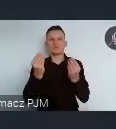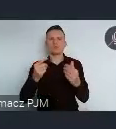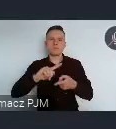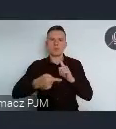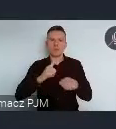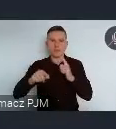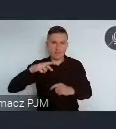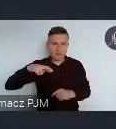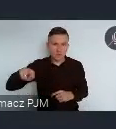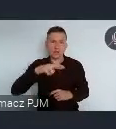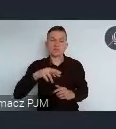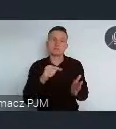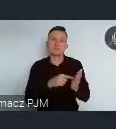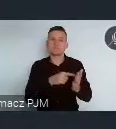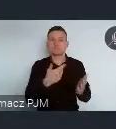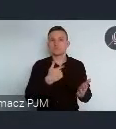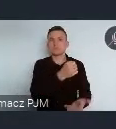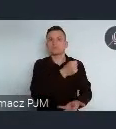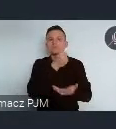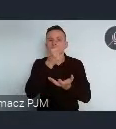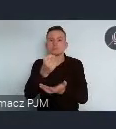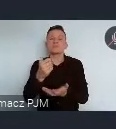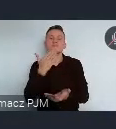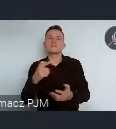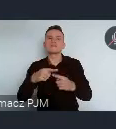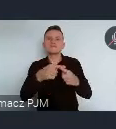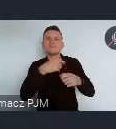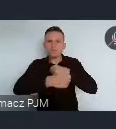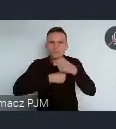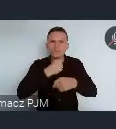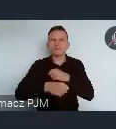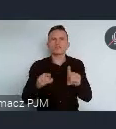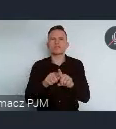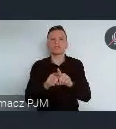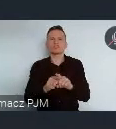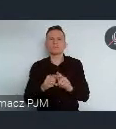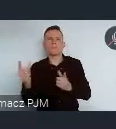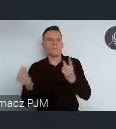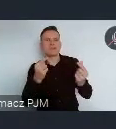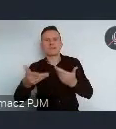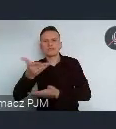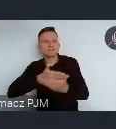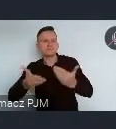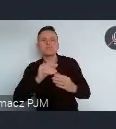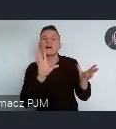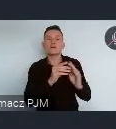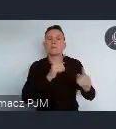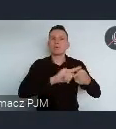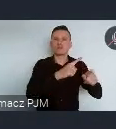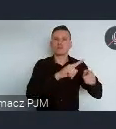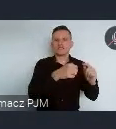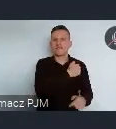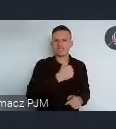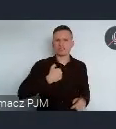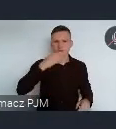gdzie dzięki współpracy i również partnerstwu tym razem z Politechniką Warszawską podjęliśmy trud budowy